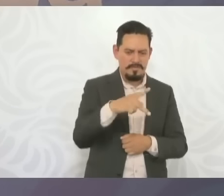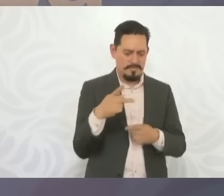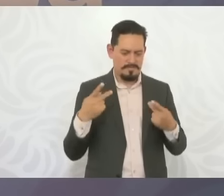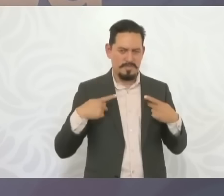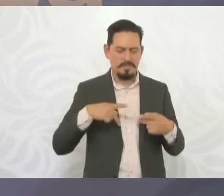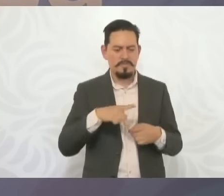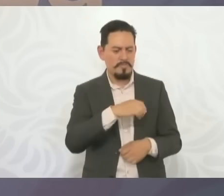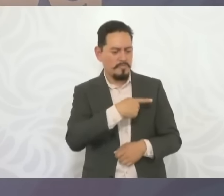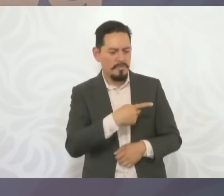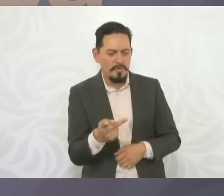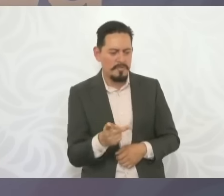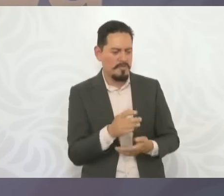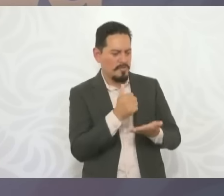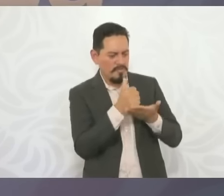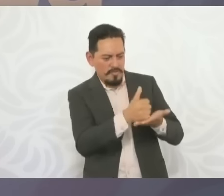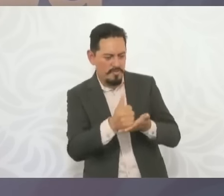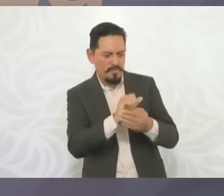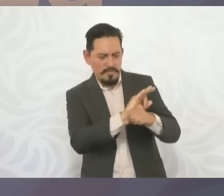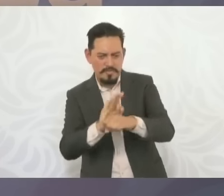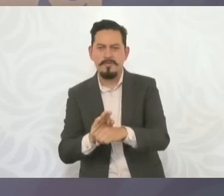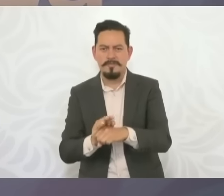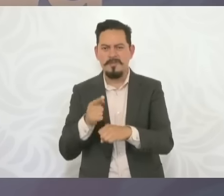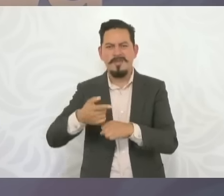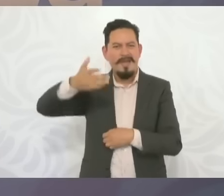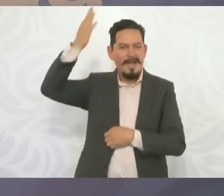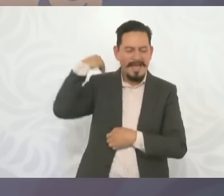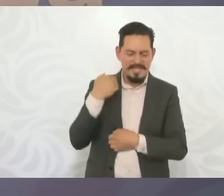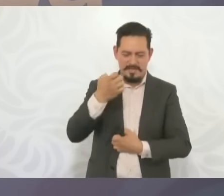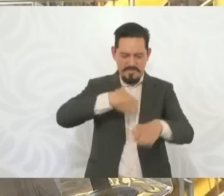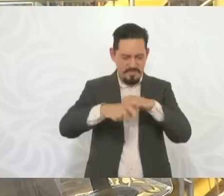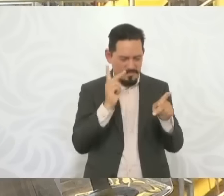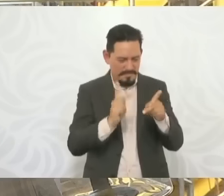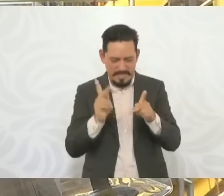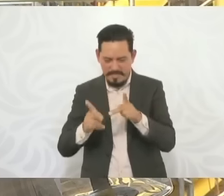pese a que fueron desmembradas en múltiples filiales durante el periodo neoliberal,